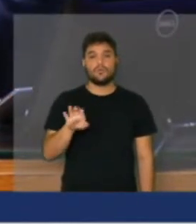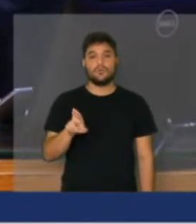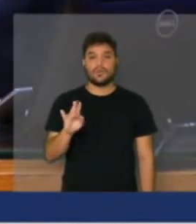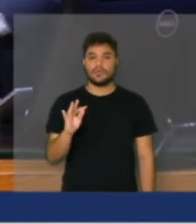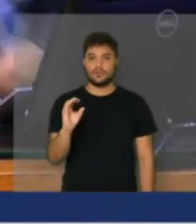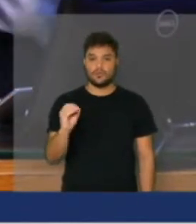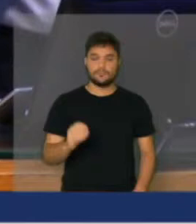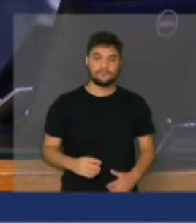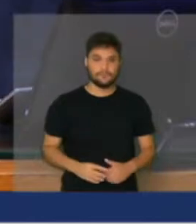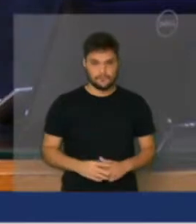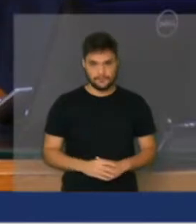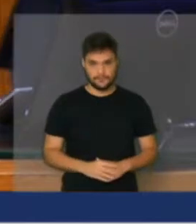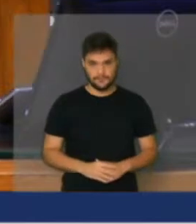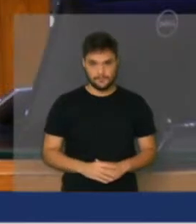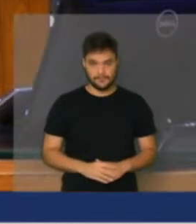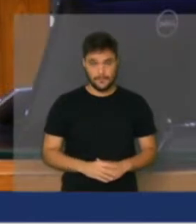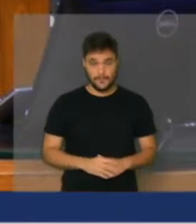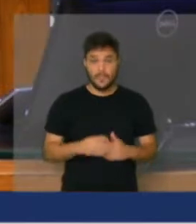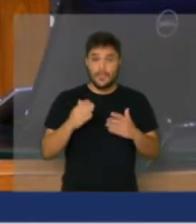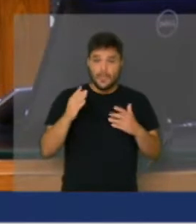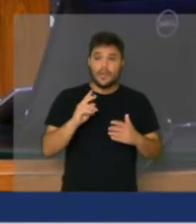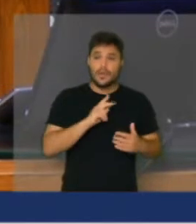ALBERTO. -- [DEPUTADO]: PRESIDENTE O REPUBLICANOS ENTENDE A IMPORTÂNCIA DA